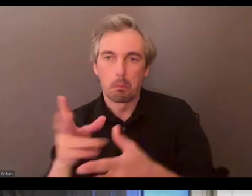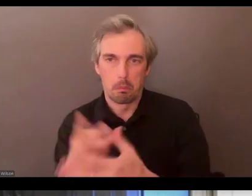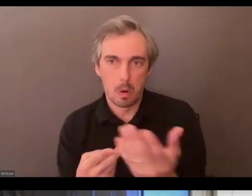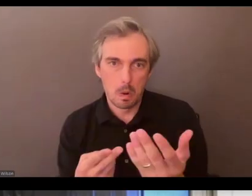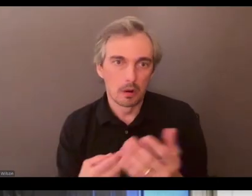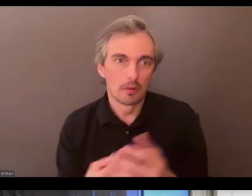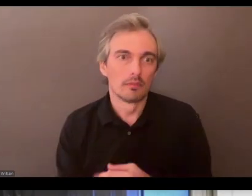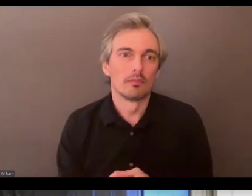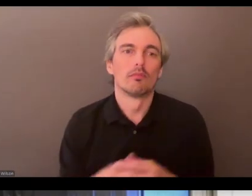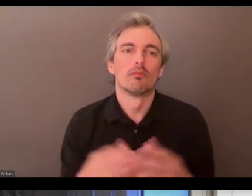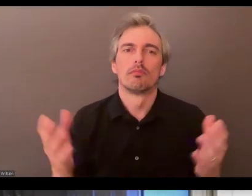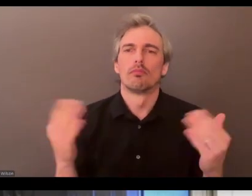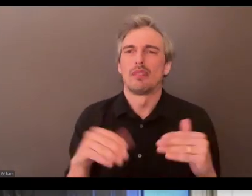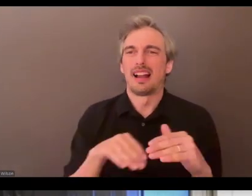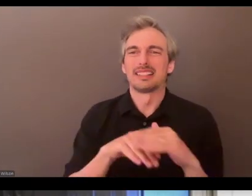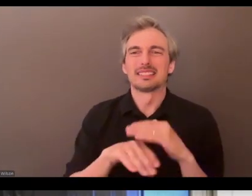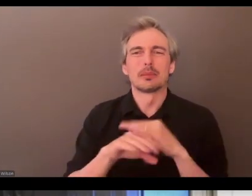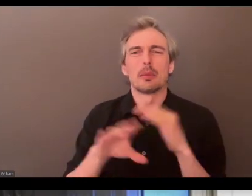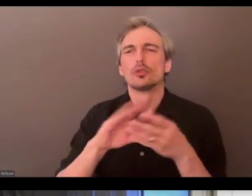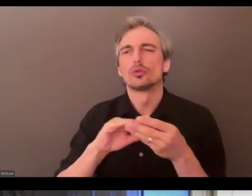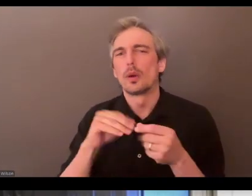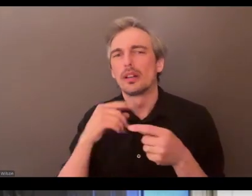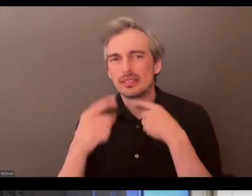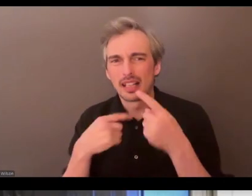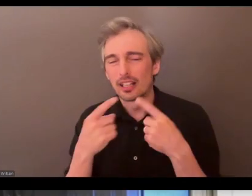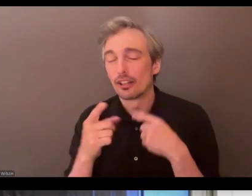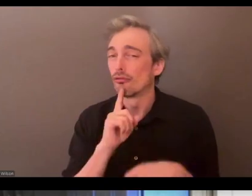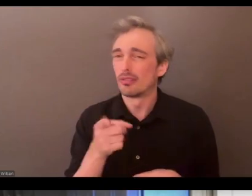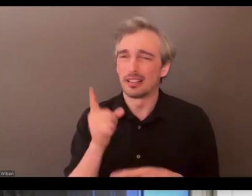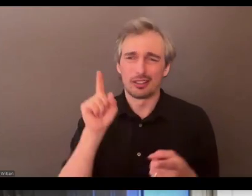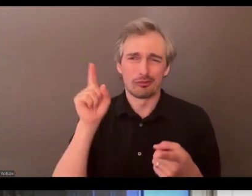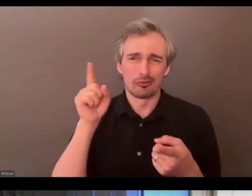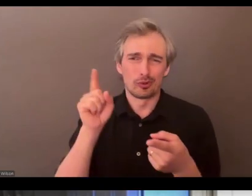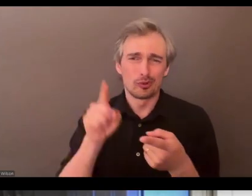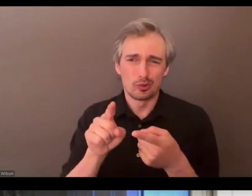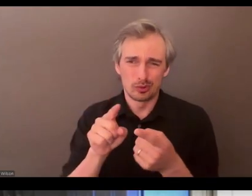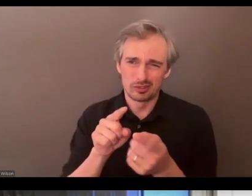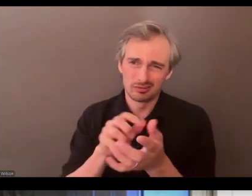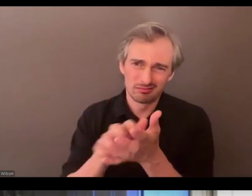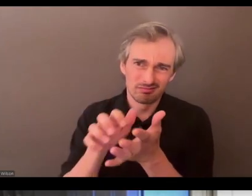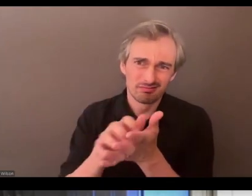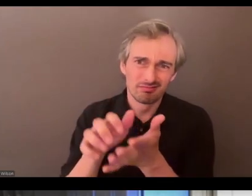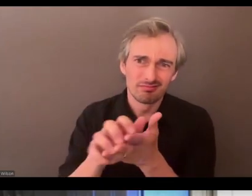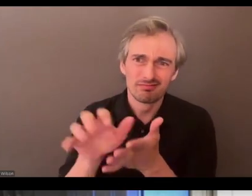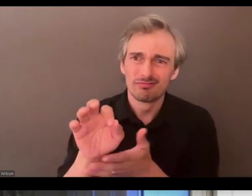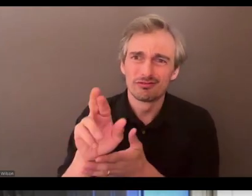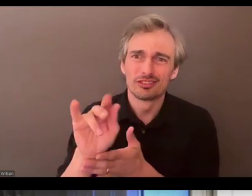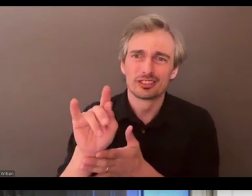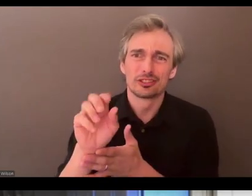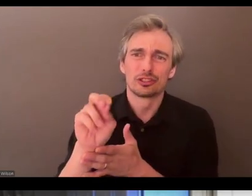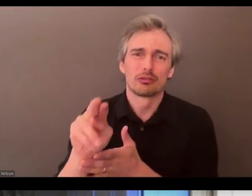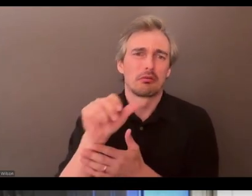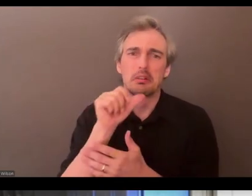ですから、私のチャ ートが何のためにエンゲ ージメントを倍 増させようとしているのかを伝えなかったとしても、私はそのス